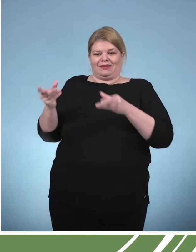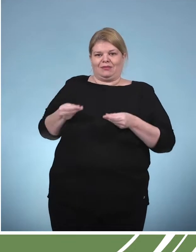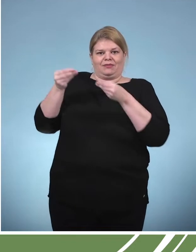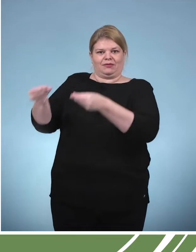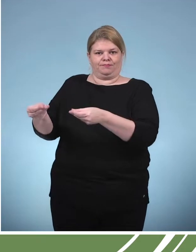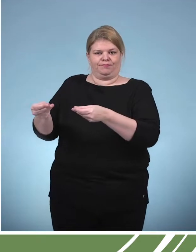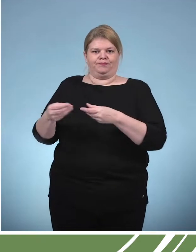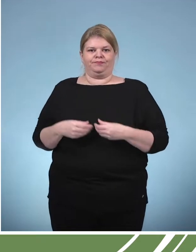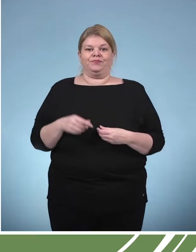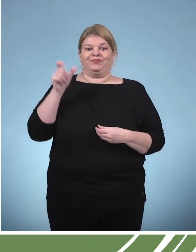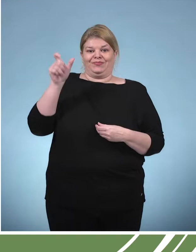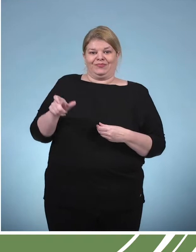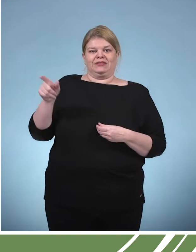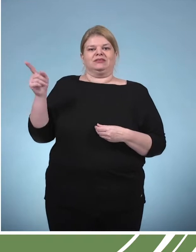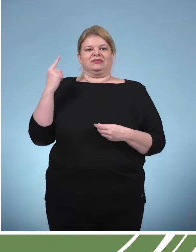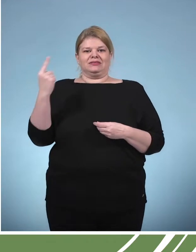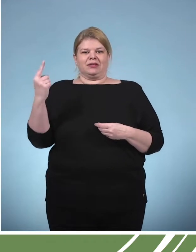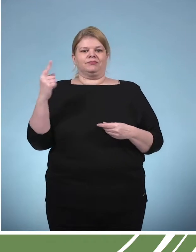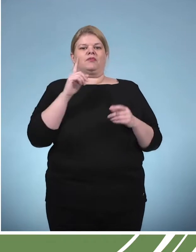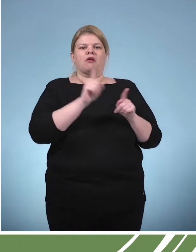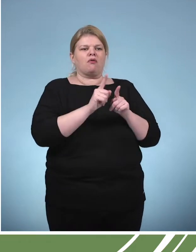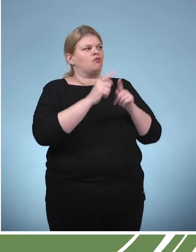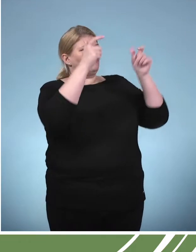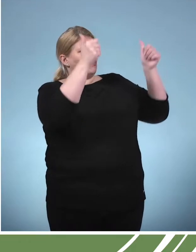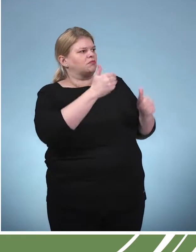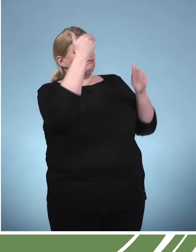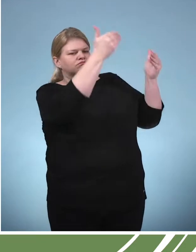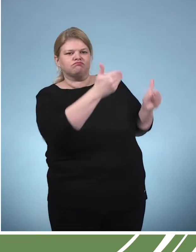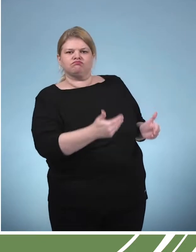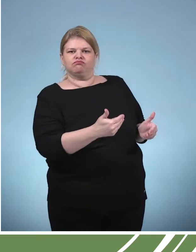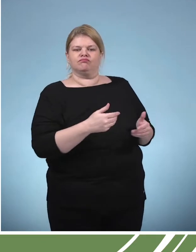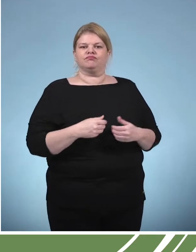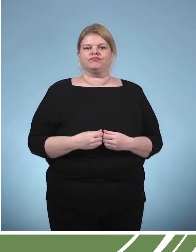Für einen guten Überblick kannst du die Sätze an einer Pinnwand aufhängen. Durchführung.